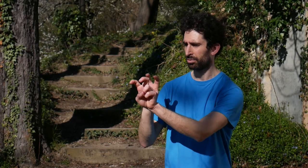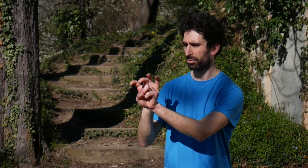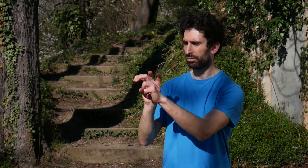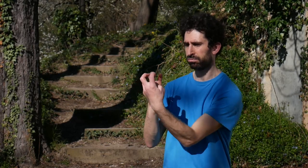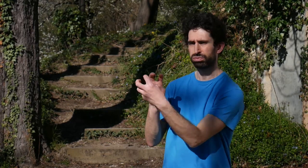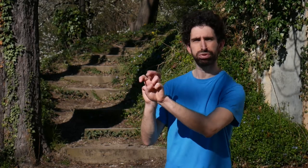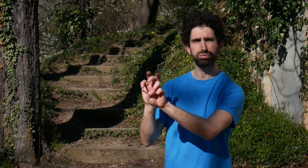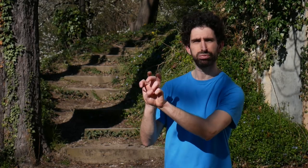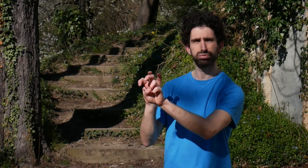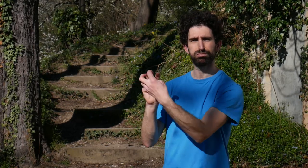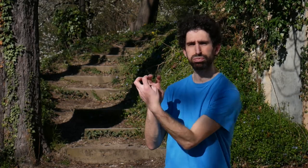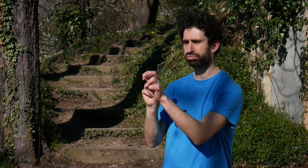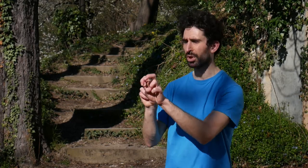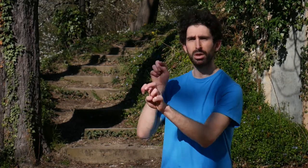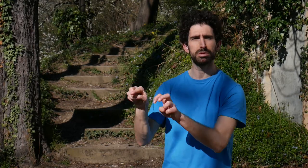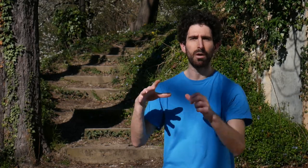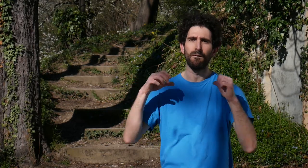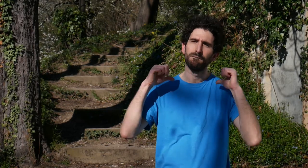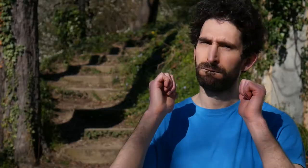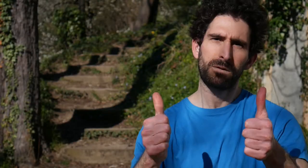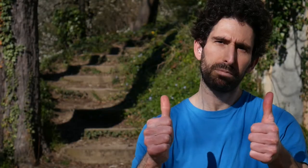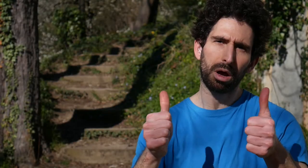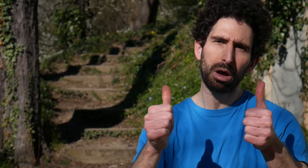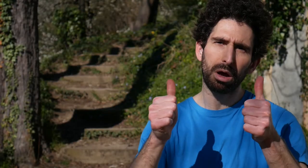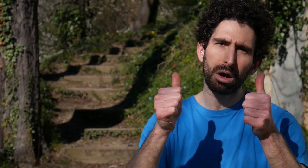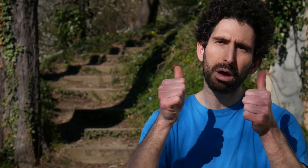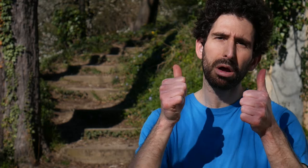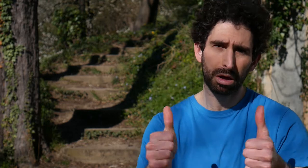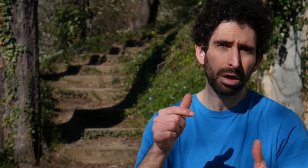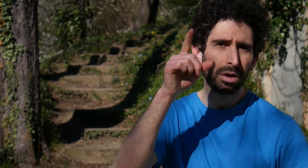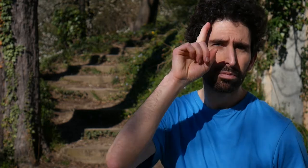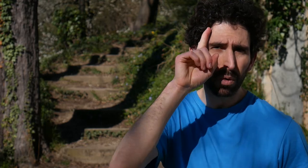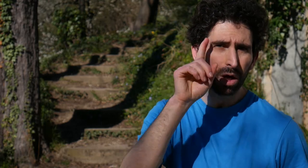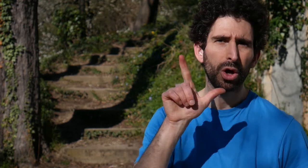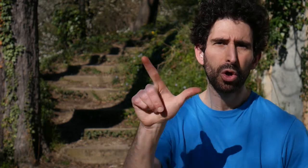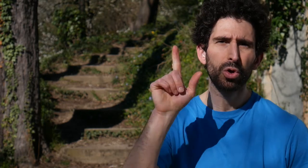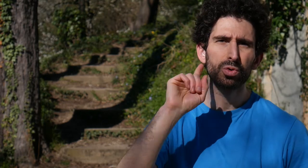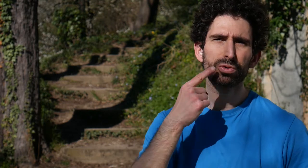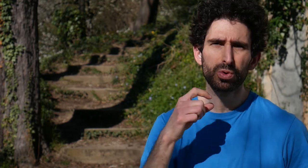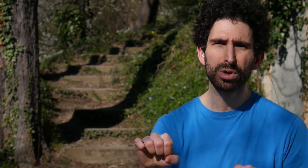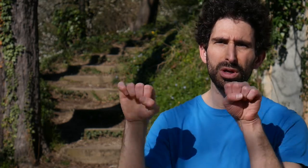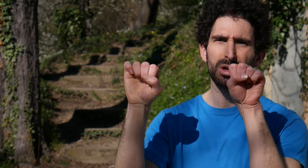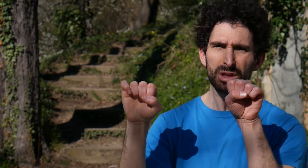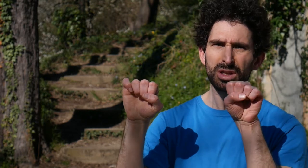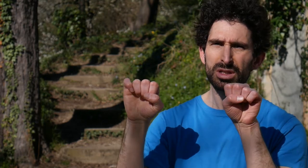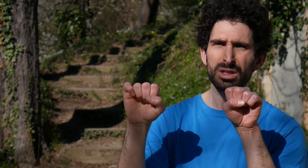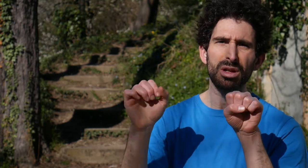Des sièges pivotants. Ca, c'est vraiment super ! Car deux sourds côte à côte